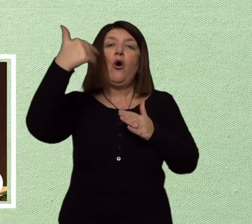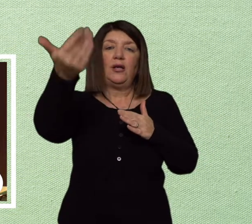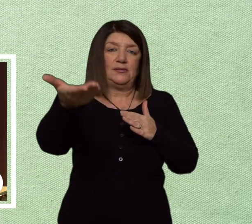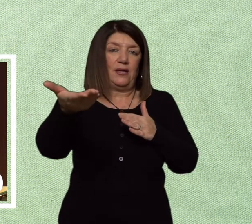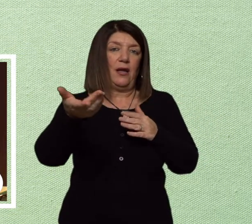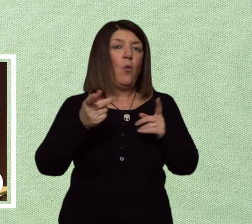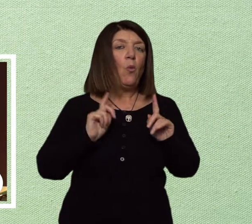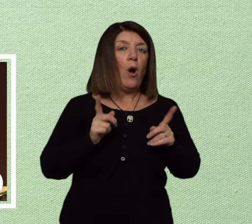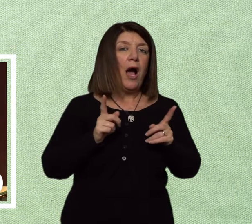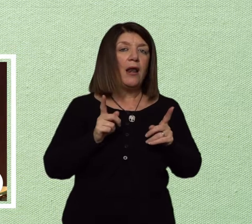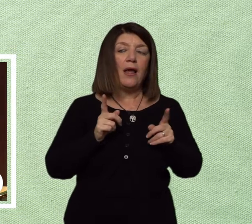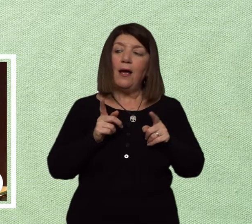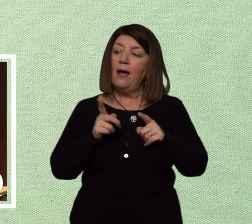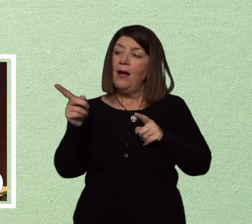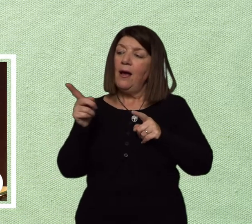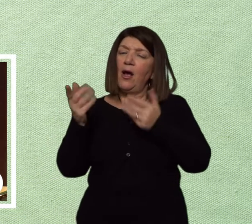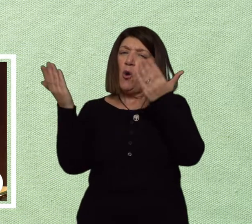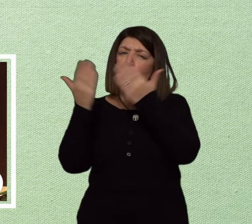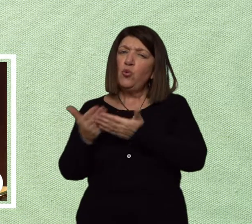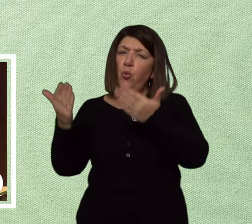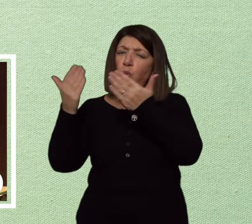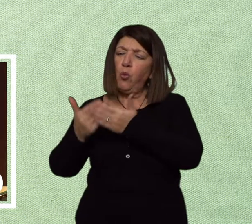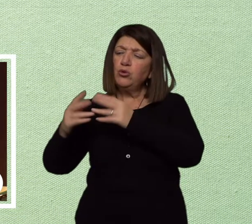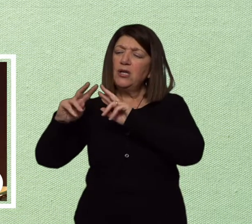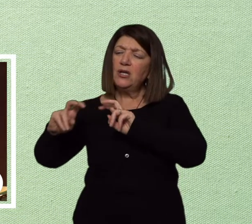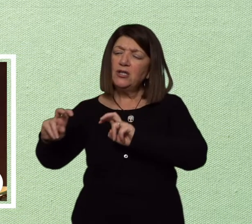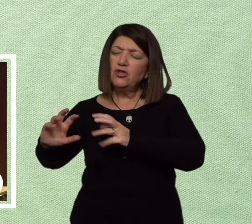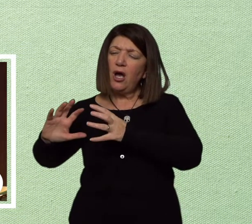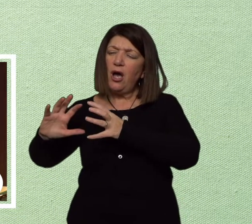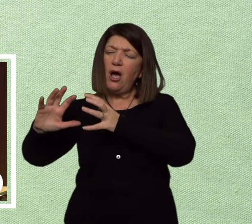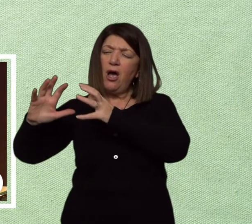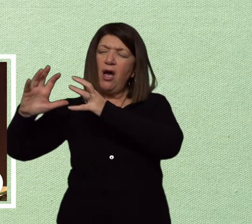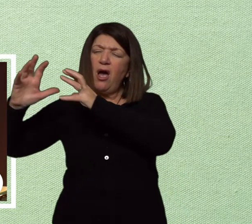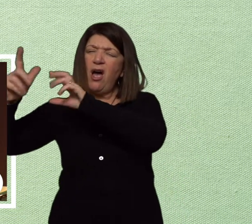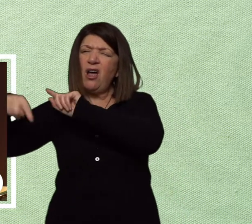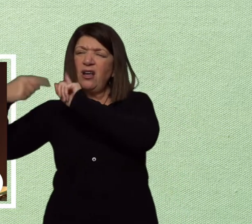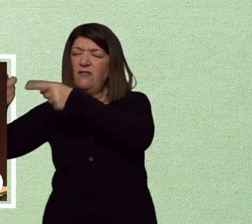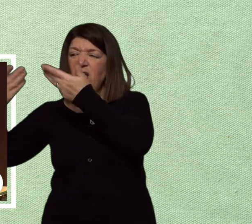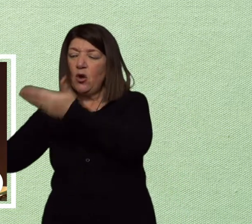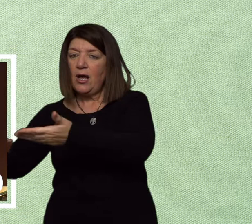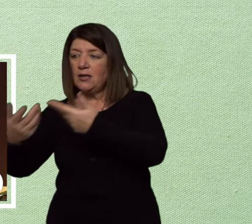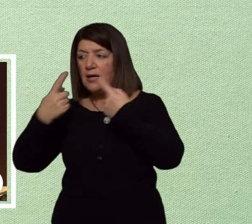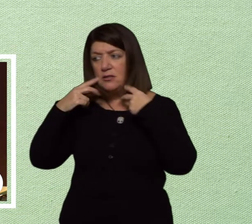studi e tutto quello che si è fatto fino ad oggi per prendere in considerazione la persona nelle